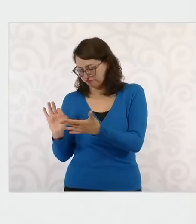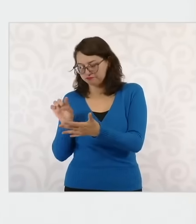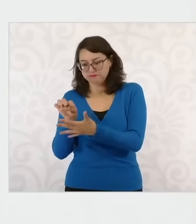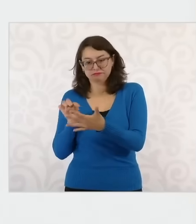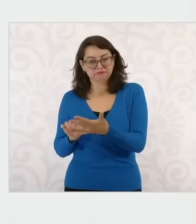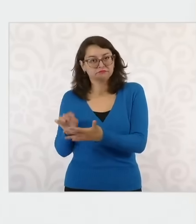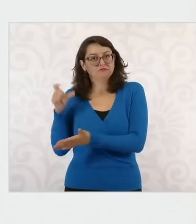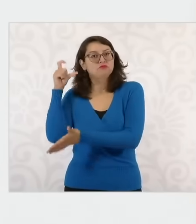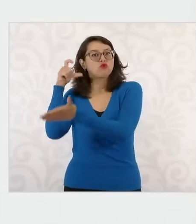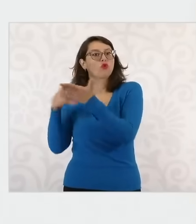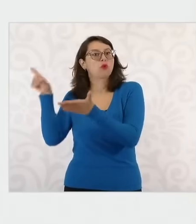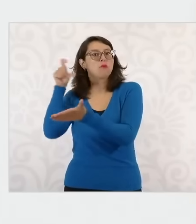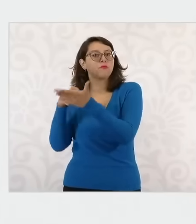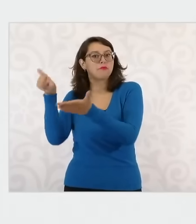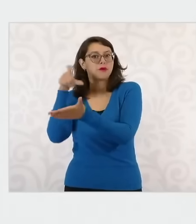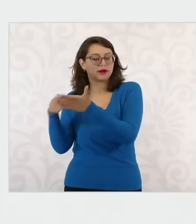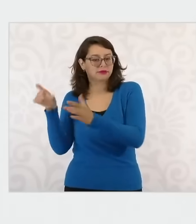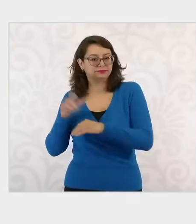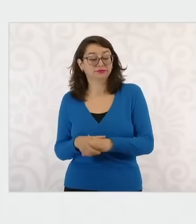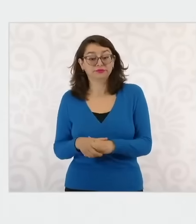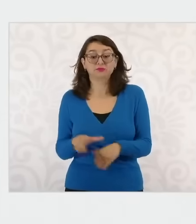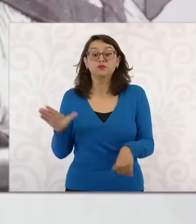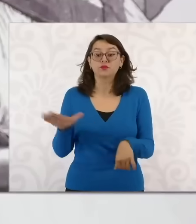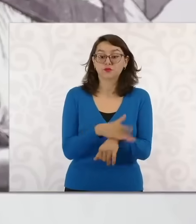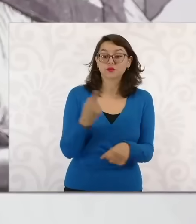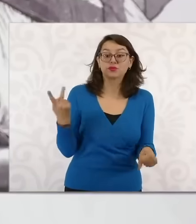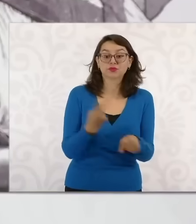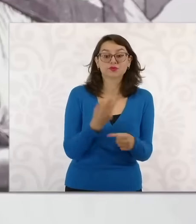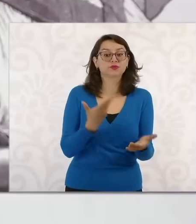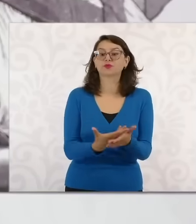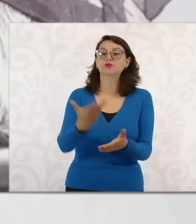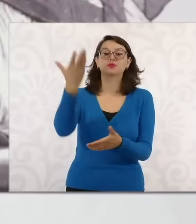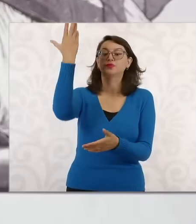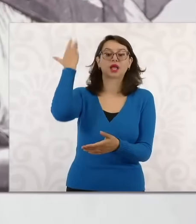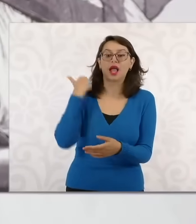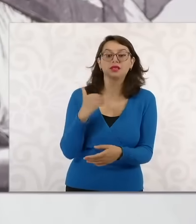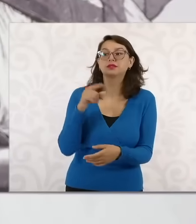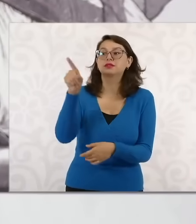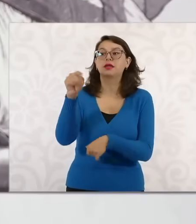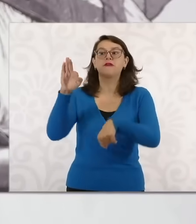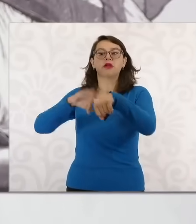porque se acostumbraba que llegaba la farmacéutica directo al centro de salud a convencer a un médico